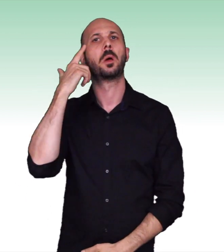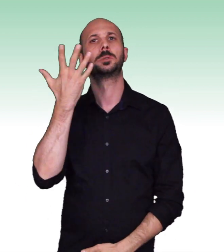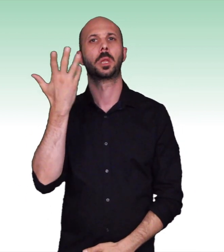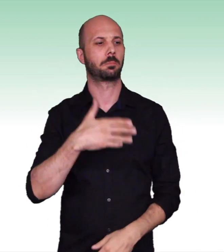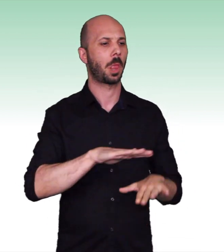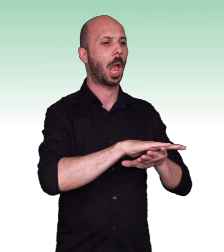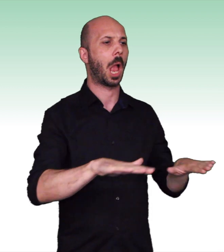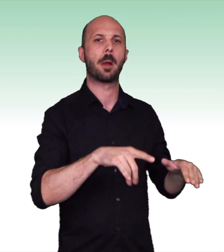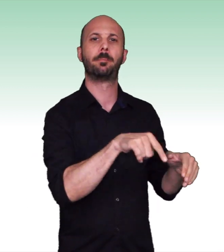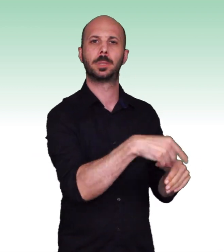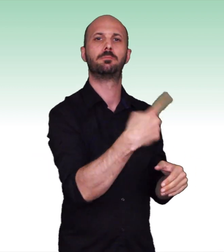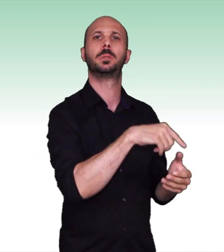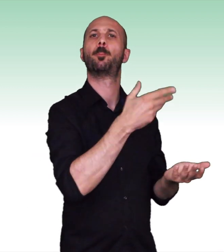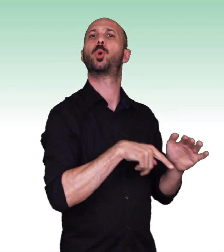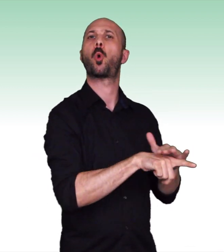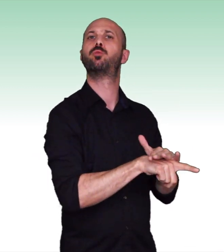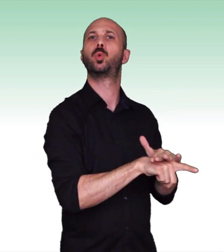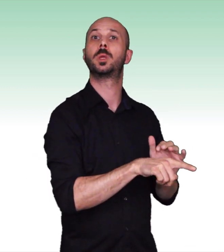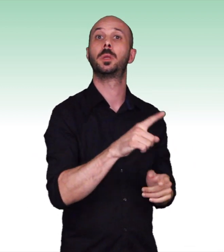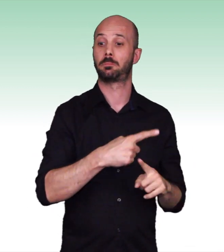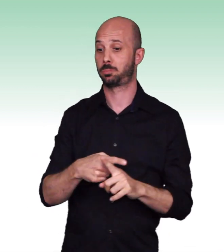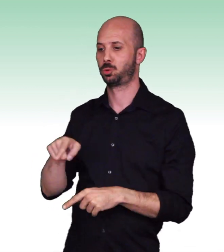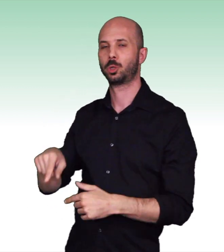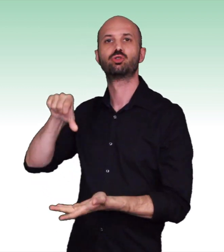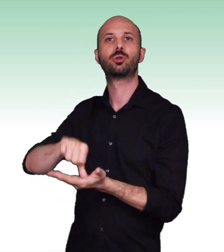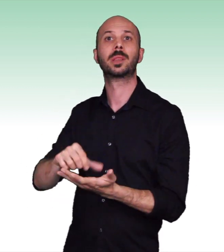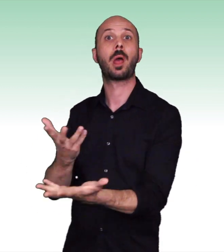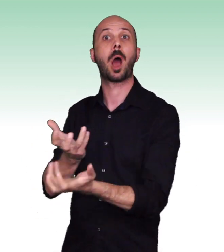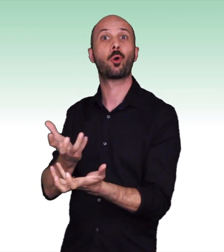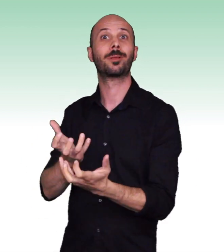Quando si trovano in campi profughi o in centri di accoglienza, infatti,